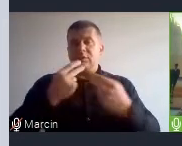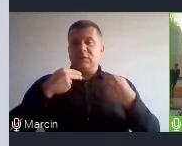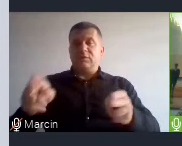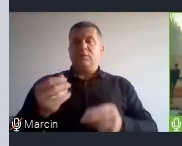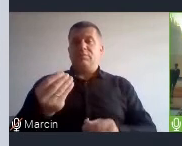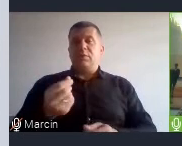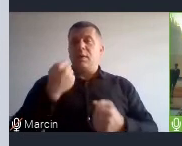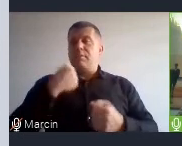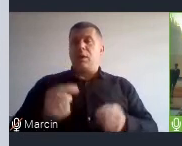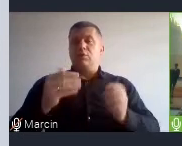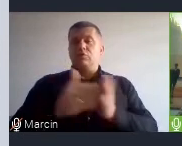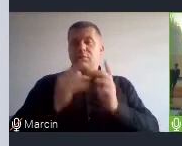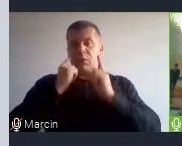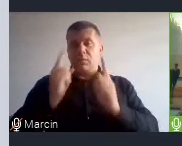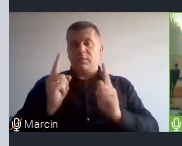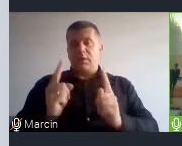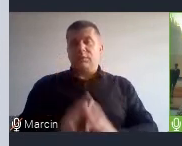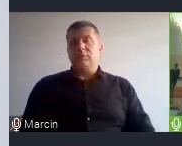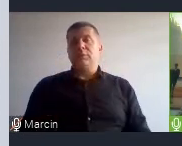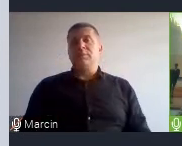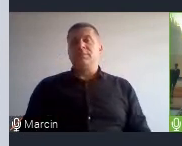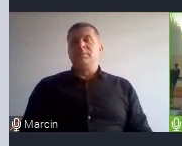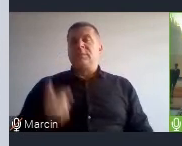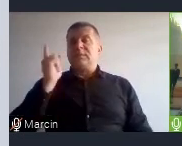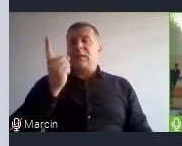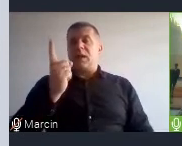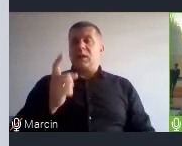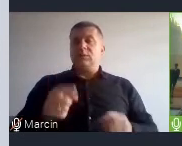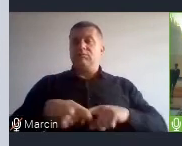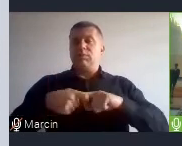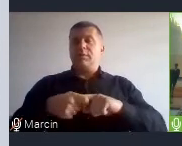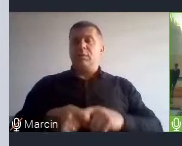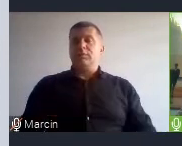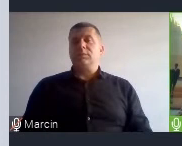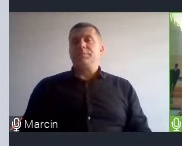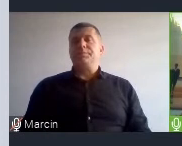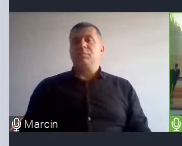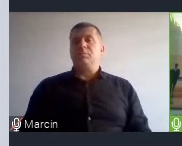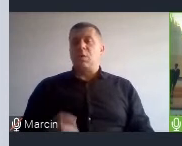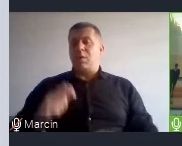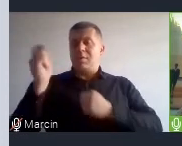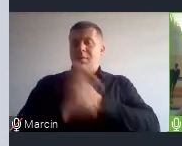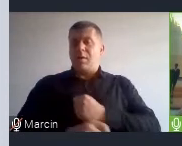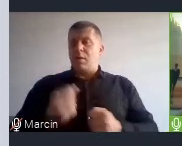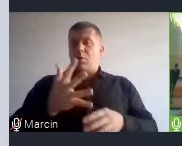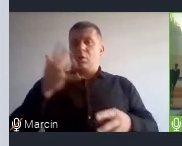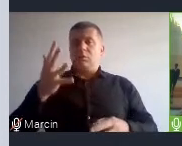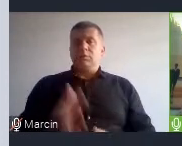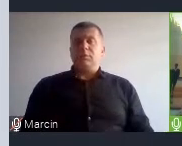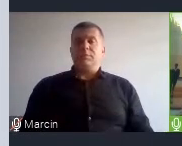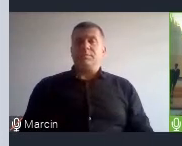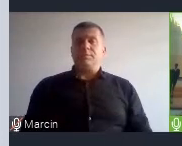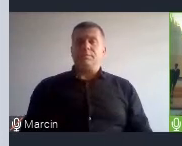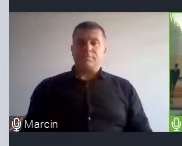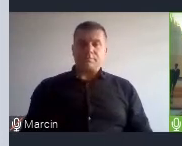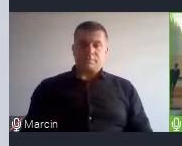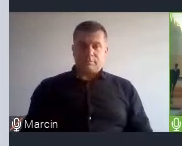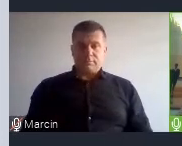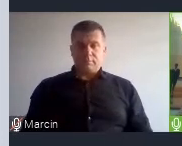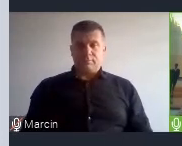I tu bardzo trzeba uważać na ten zakaz powiązań w zamówieniach, bo sankcje finansowe są straszne.